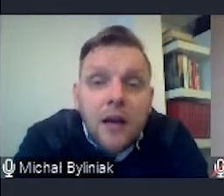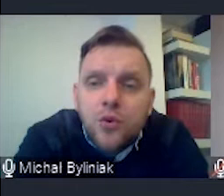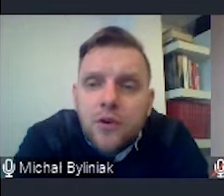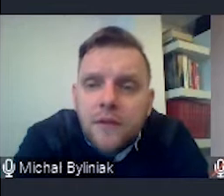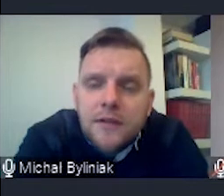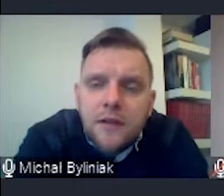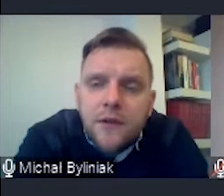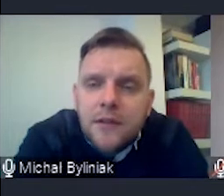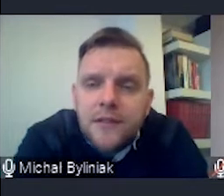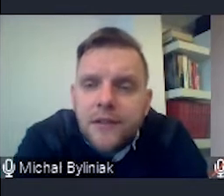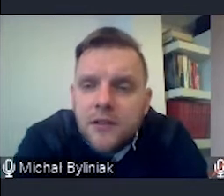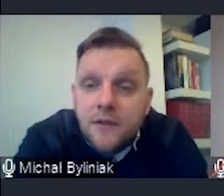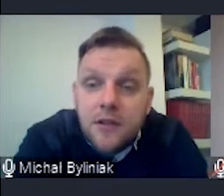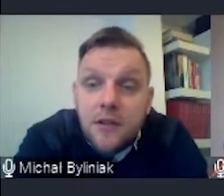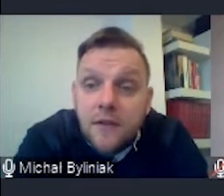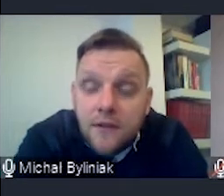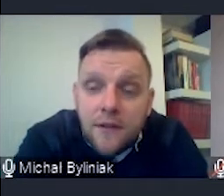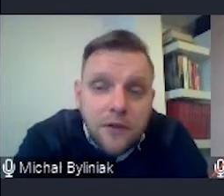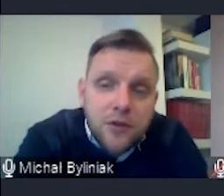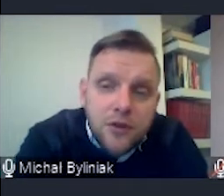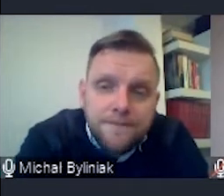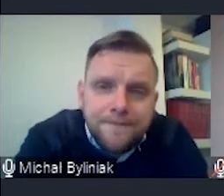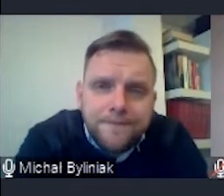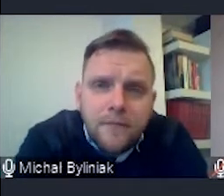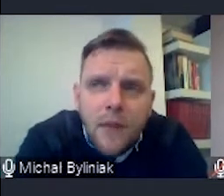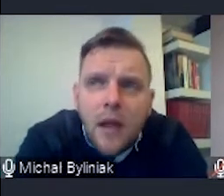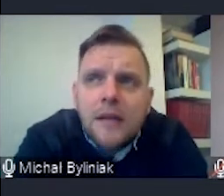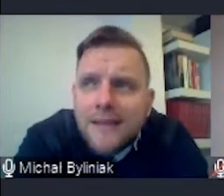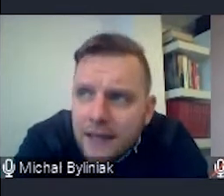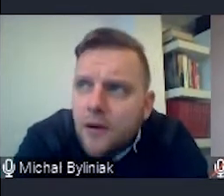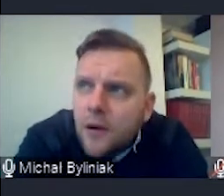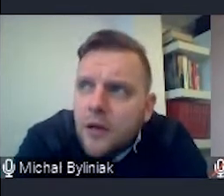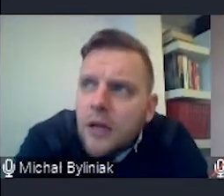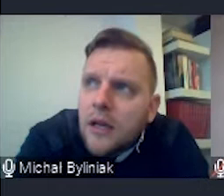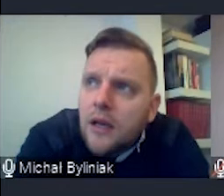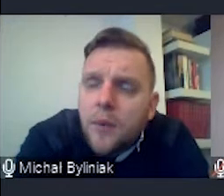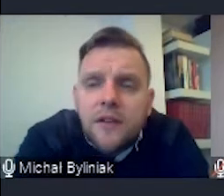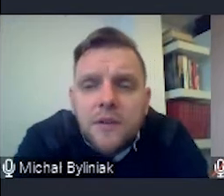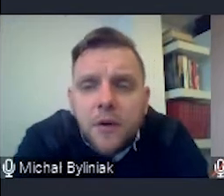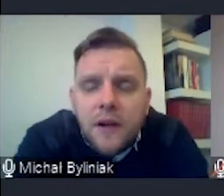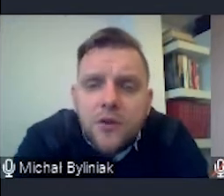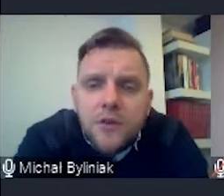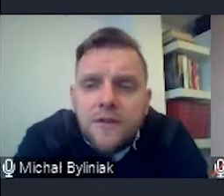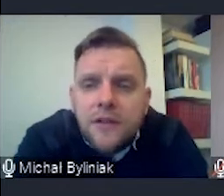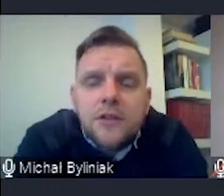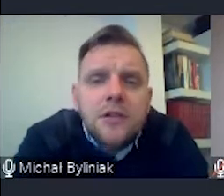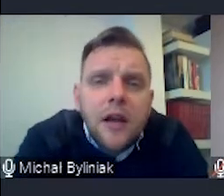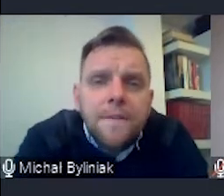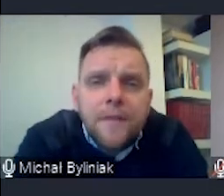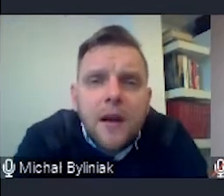ale dużo więcej informacji znajdziecie w wytycznych kwalifikowalności. Dlatego będę was prowadził przez wytyczne,